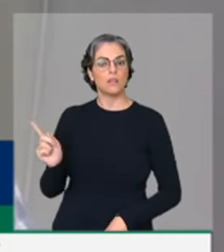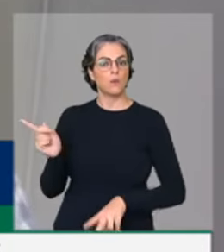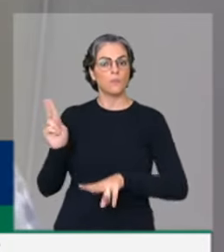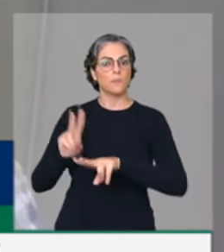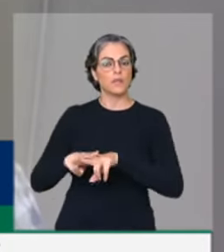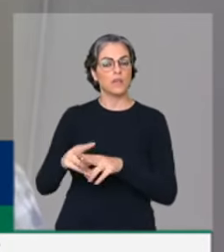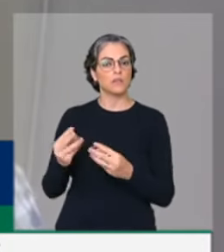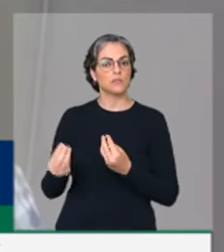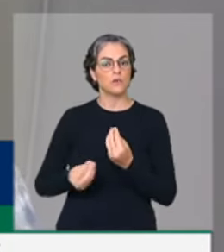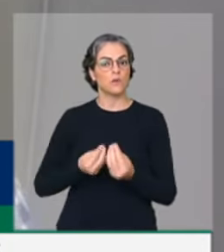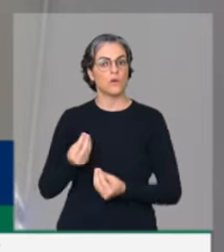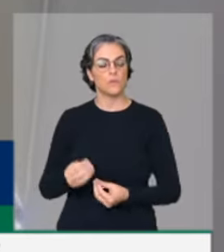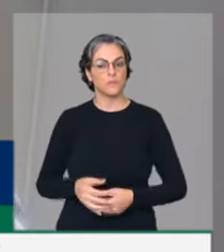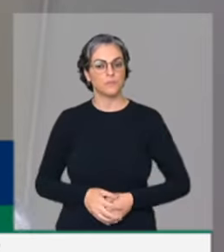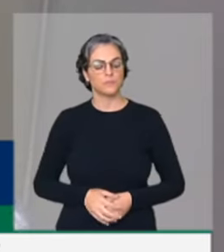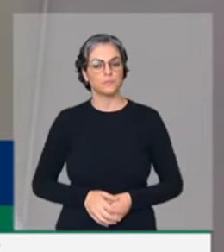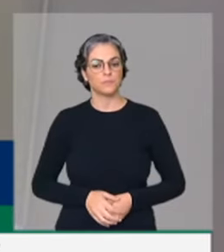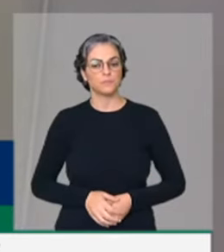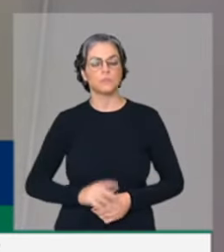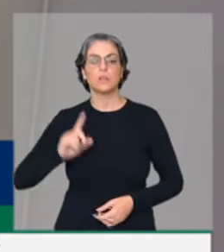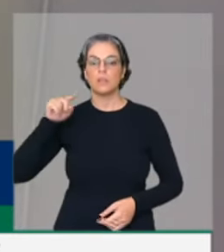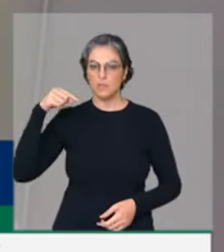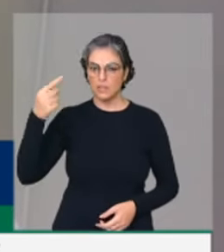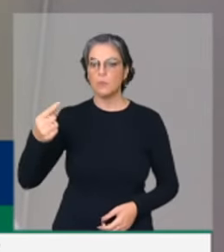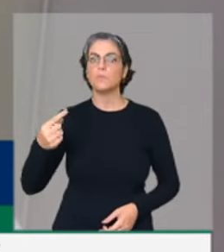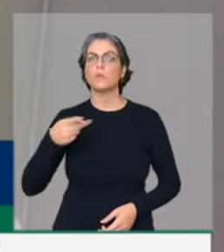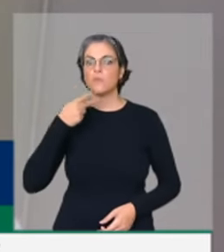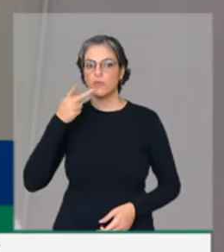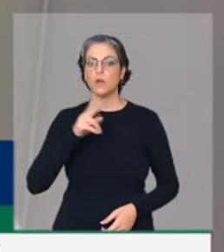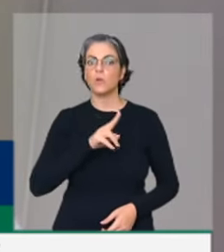DELES. MAS VOU PASSAR O CONJUNTO DOS DEPUTADOS E DEPUTADAS... QUE SÃO EMPRESÁRIOS DO RAMO DE